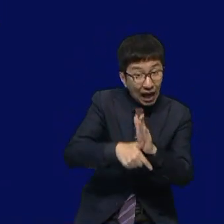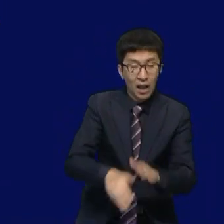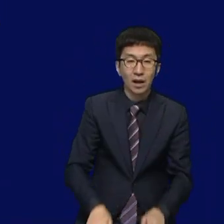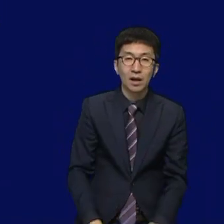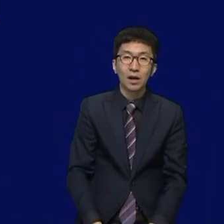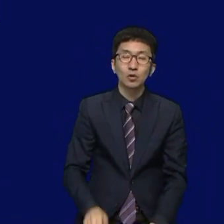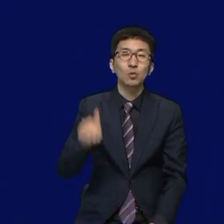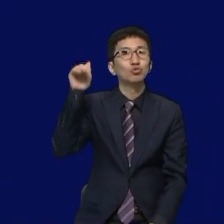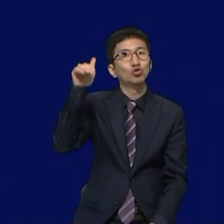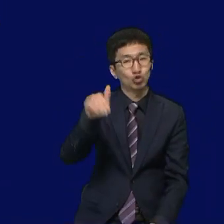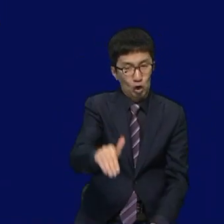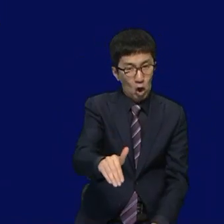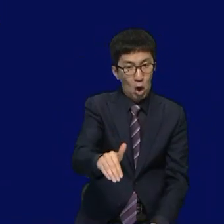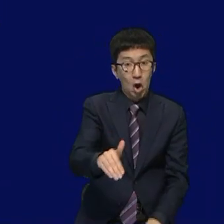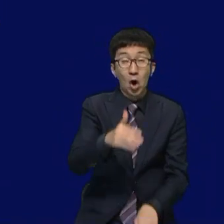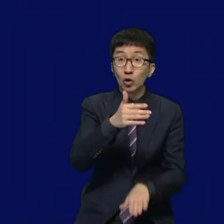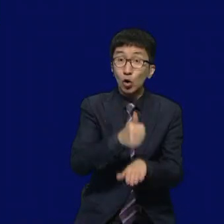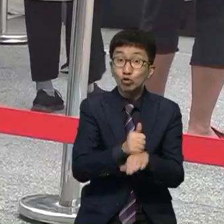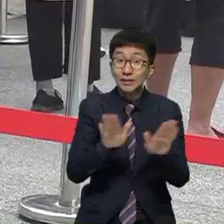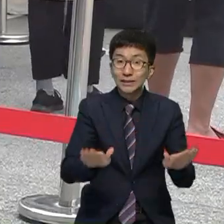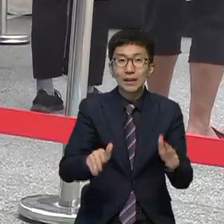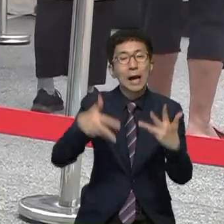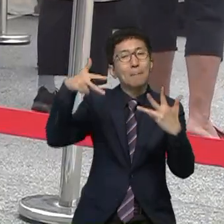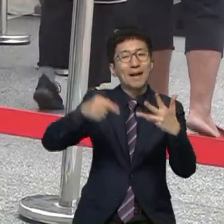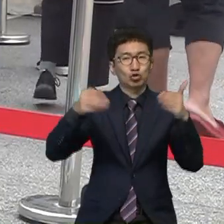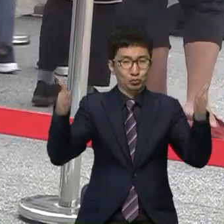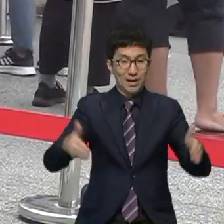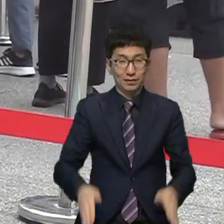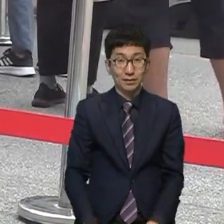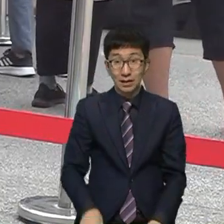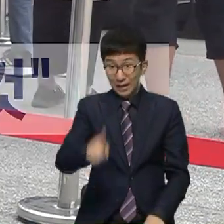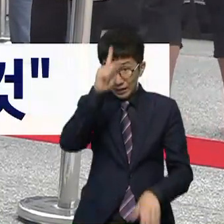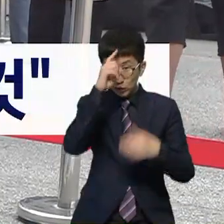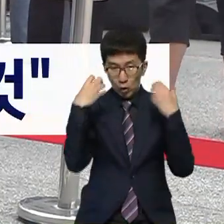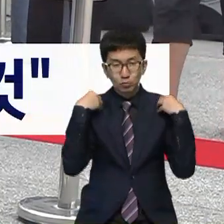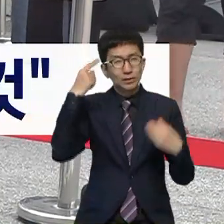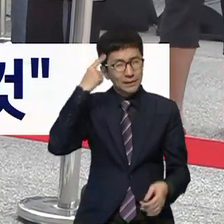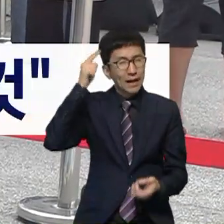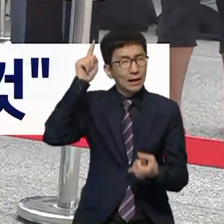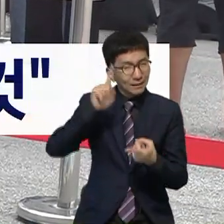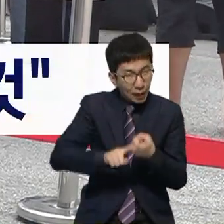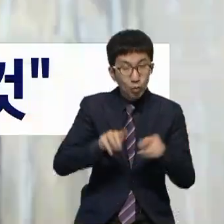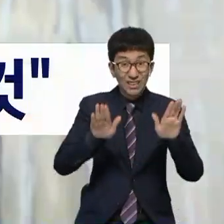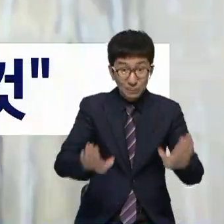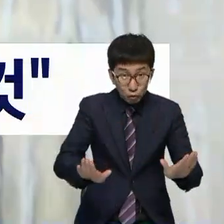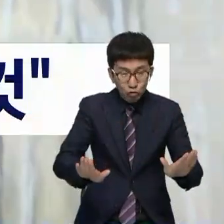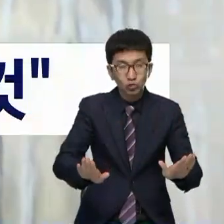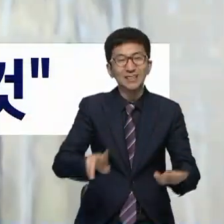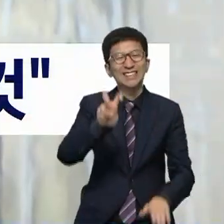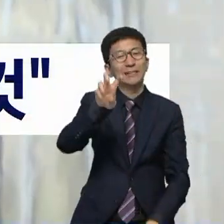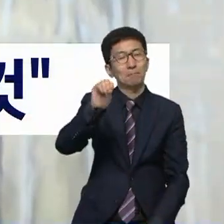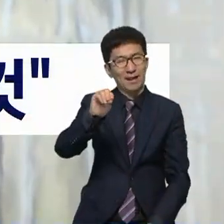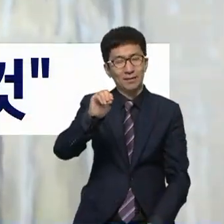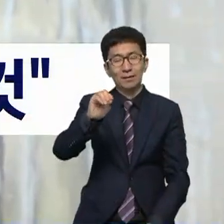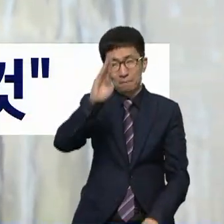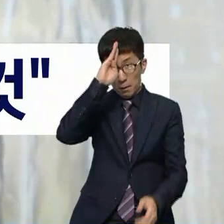만입니다. 정부 예측대로 이번 주 20만 명 안팎에서 정점을 찍고 서서히 감소할 것으로 방역 당국은 전망했습니다.